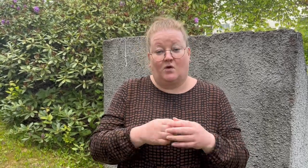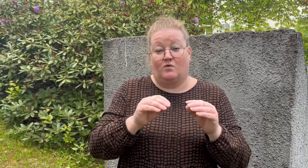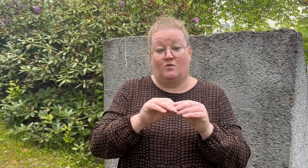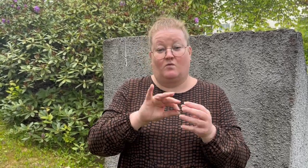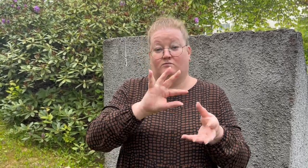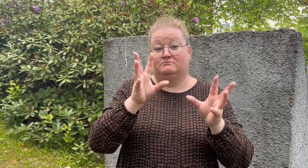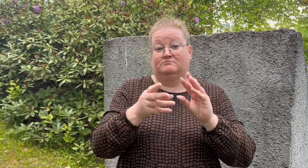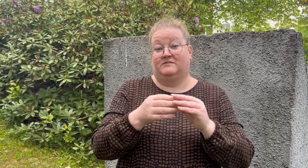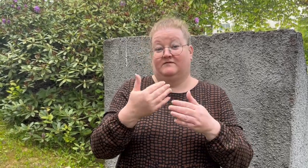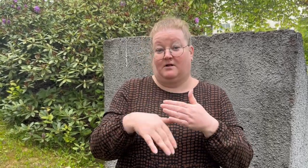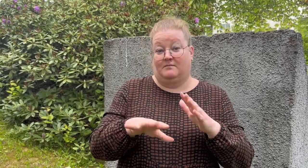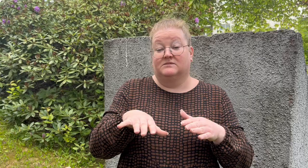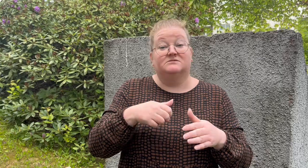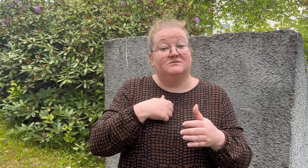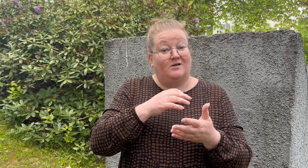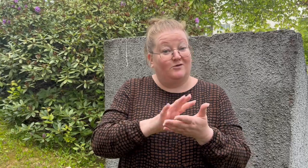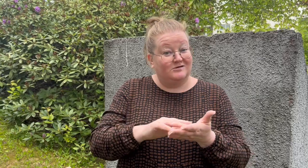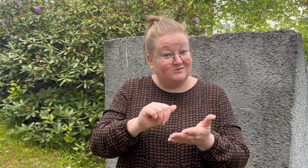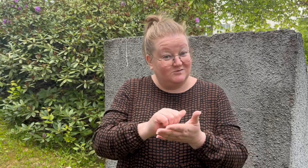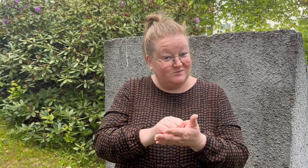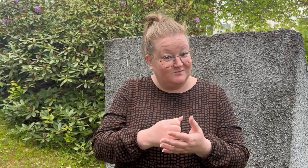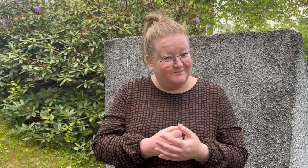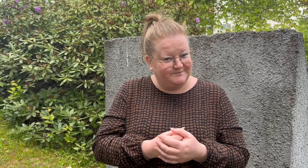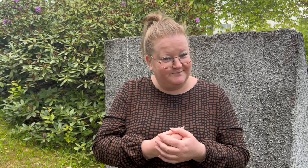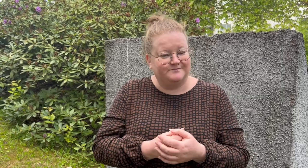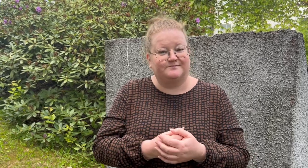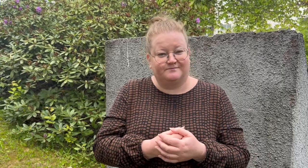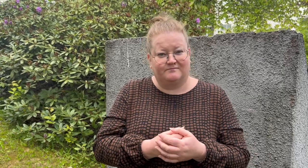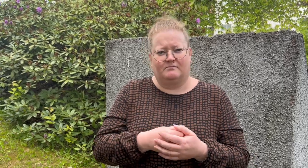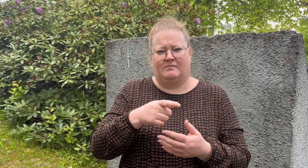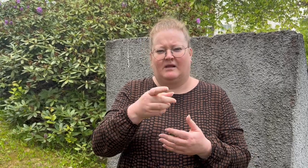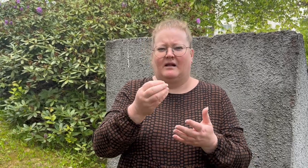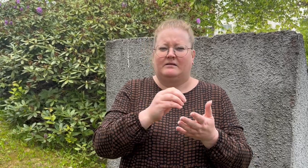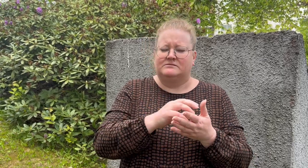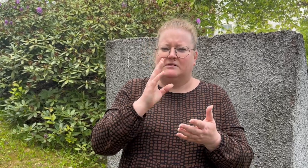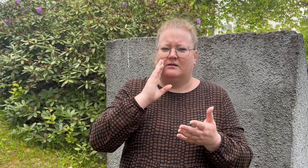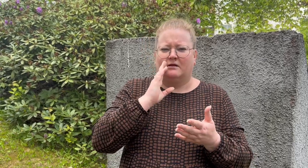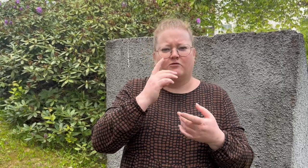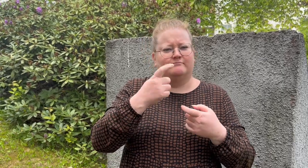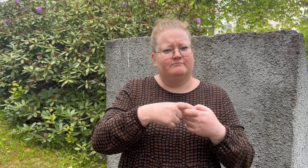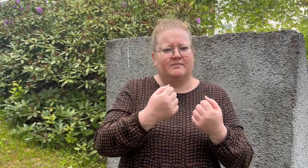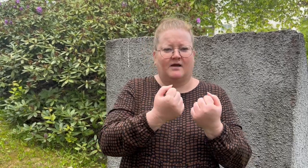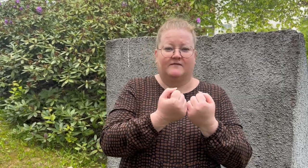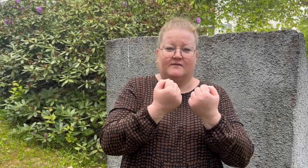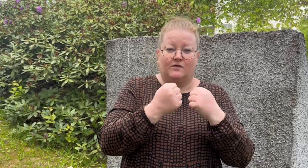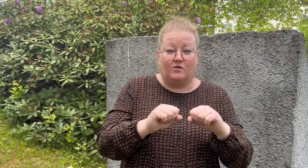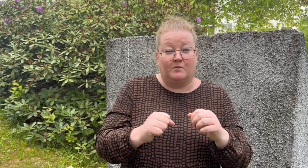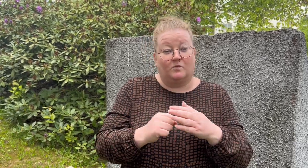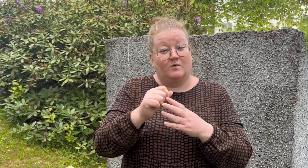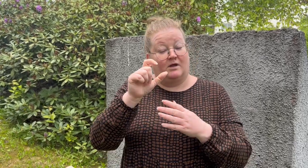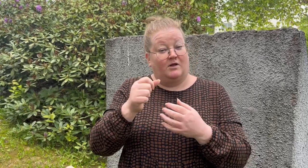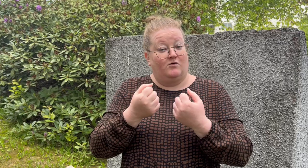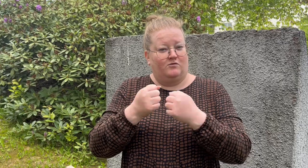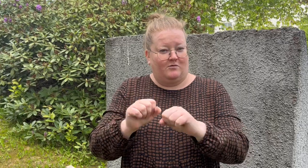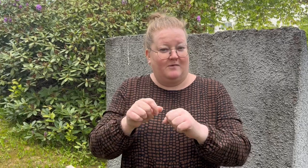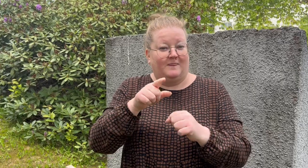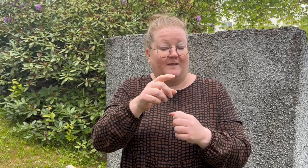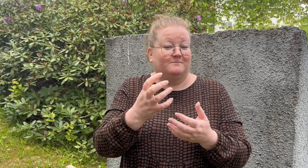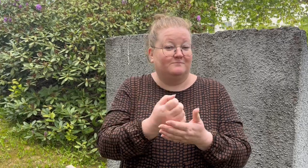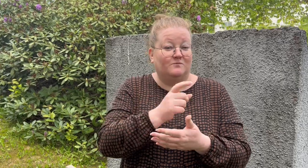Koulutuksesta saa todistuksen. Lisätietoja kaveritoiminnasta löydät osoitteesta -